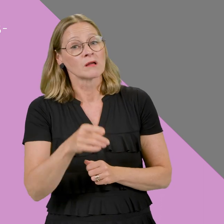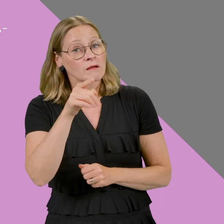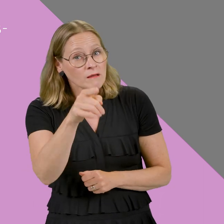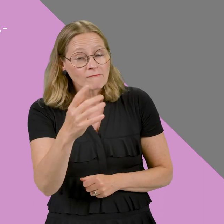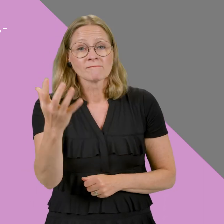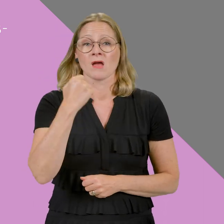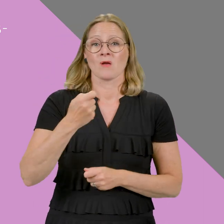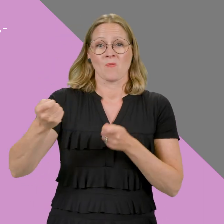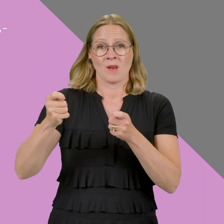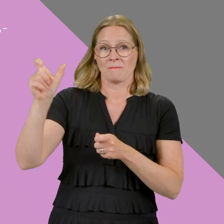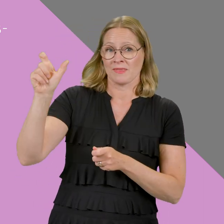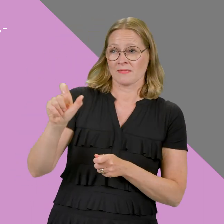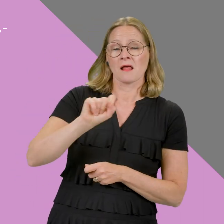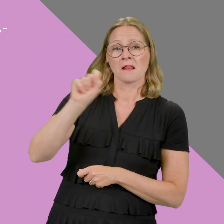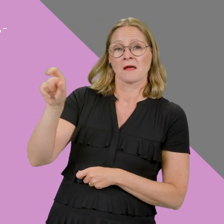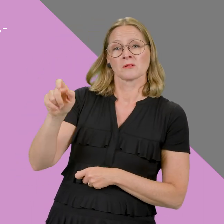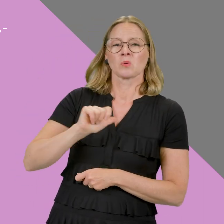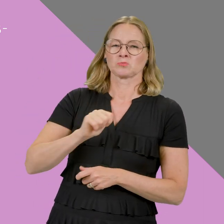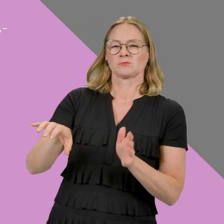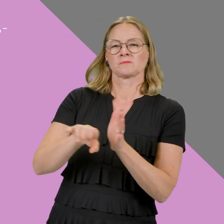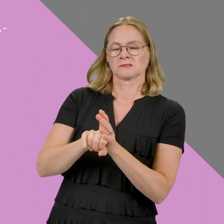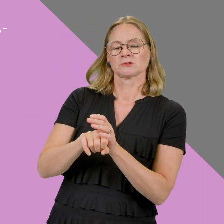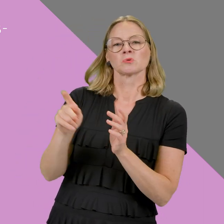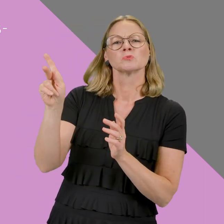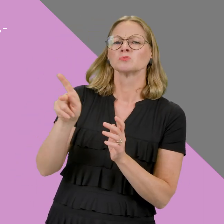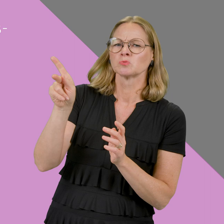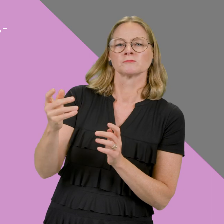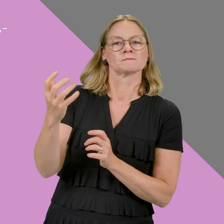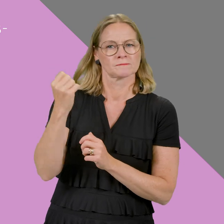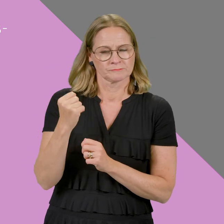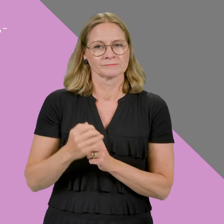Voit lähettää ylläpitäjille kysymyksiä yksityisviesteillä.